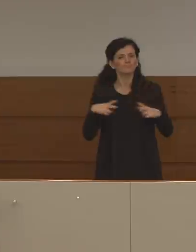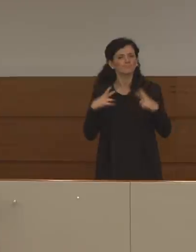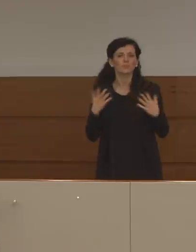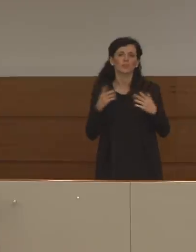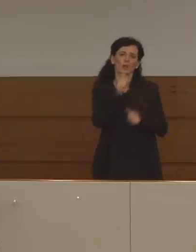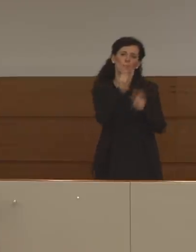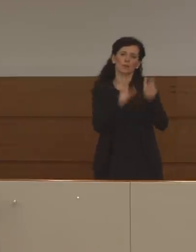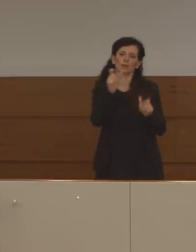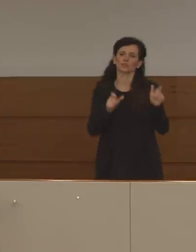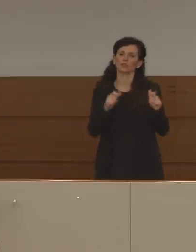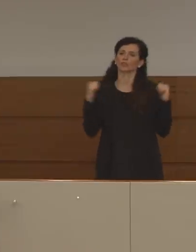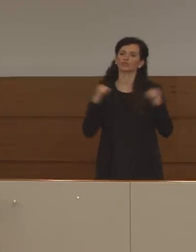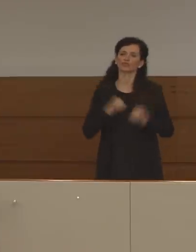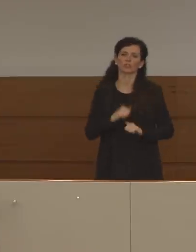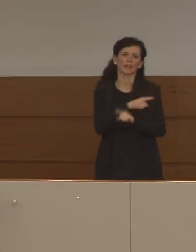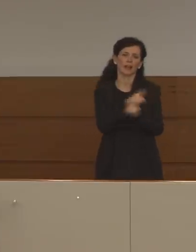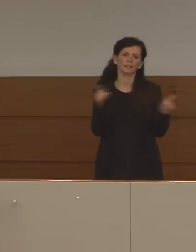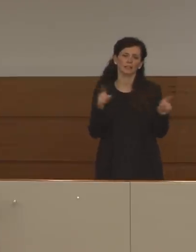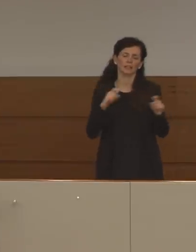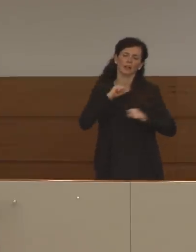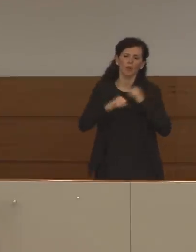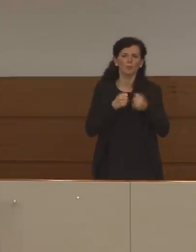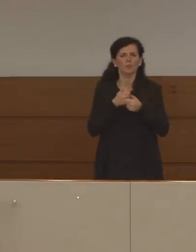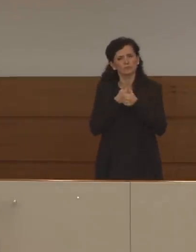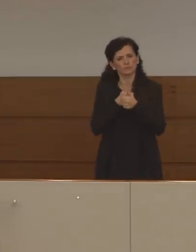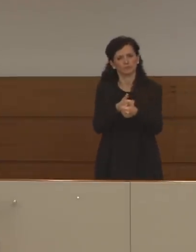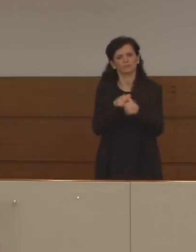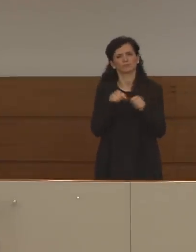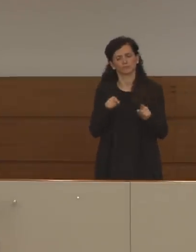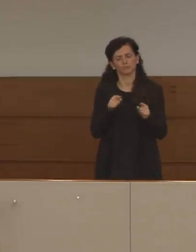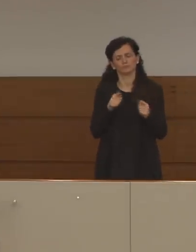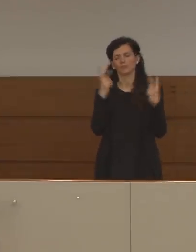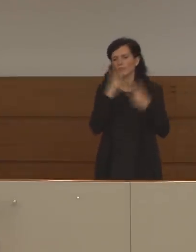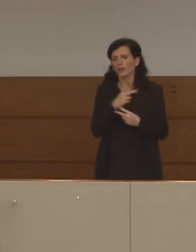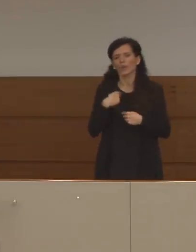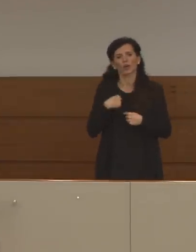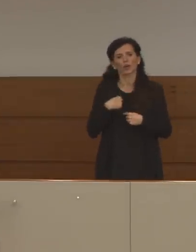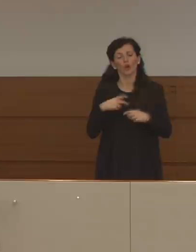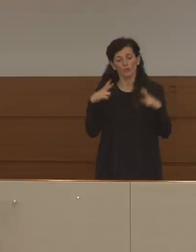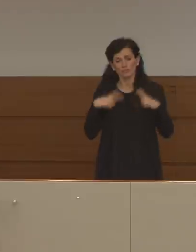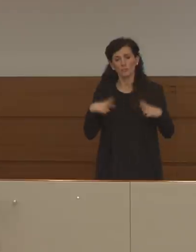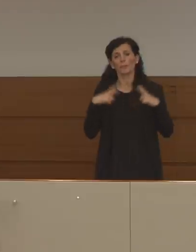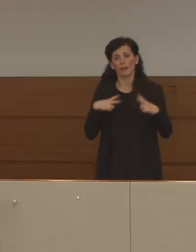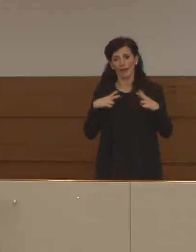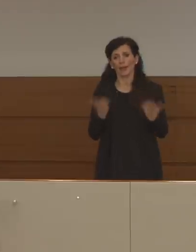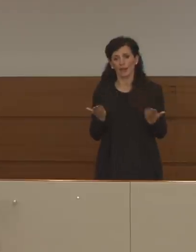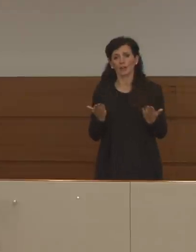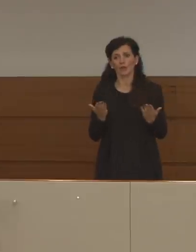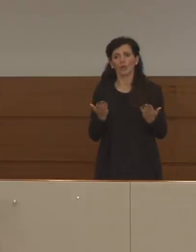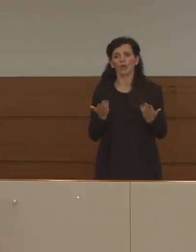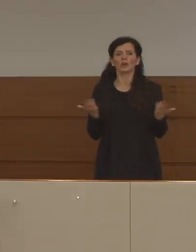quindi questo è quello che auspico poi rimane ferma la possibilità per i